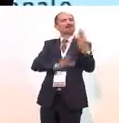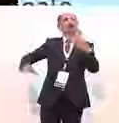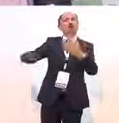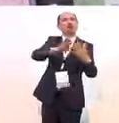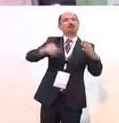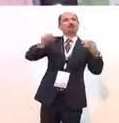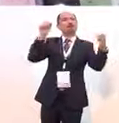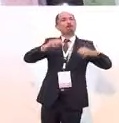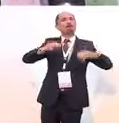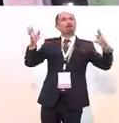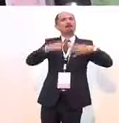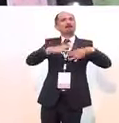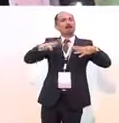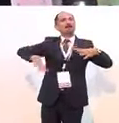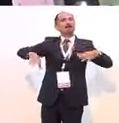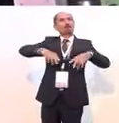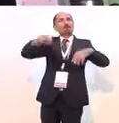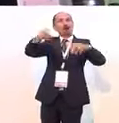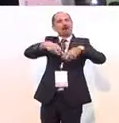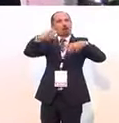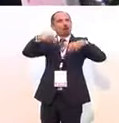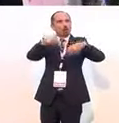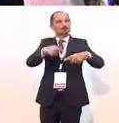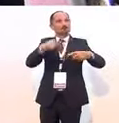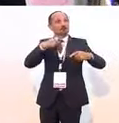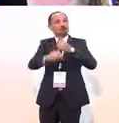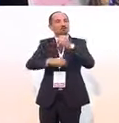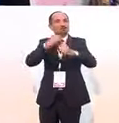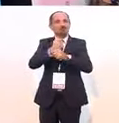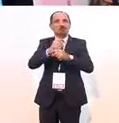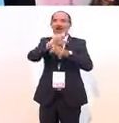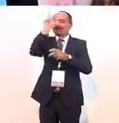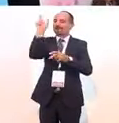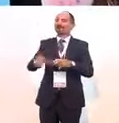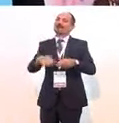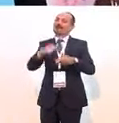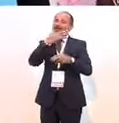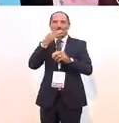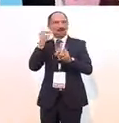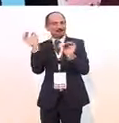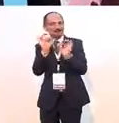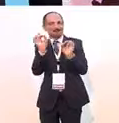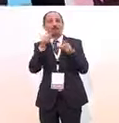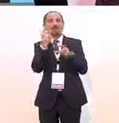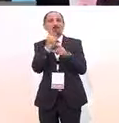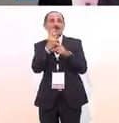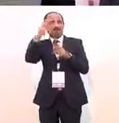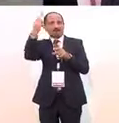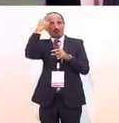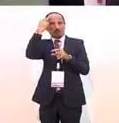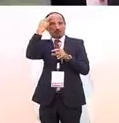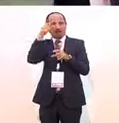me sembra che queste storie italiane, che sono così belle, ci devono ricordare che